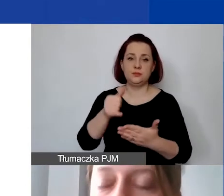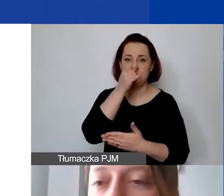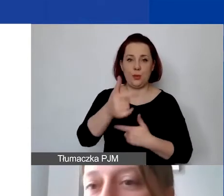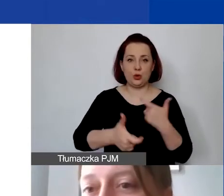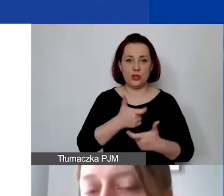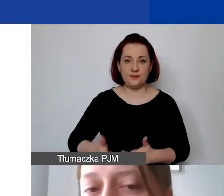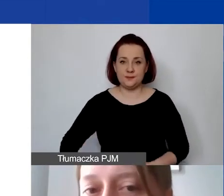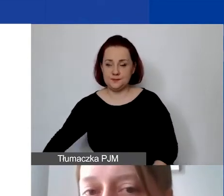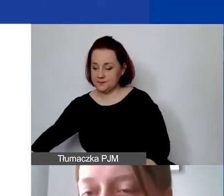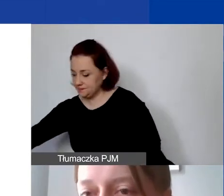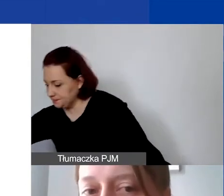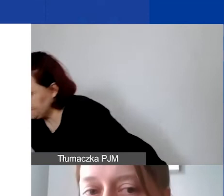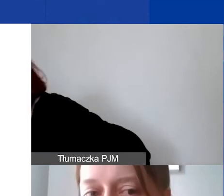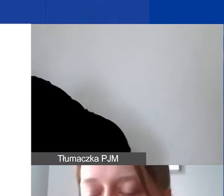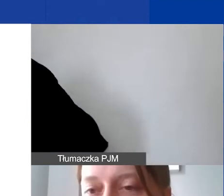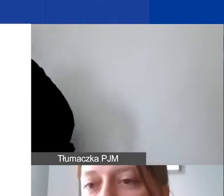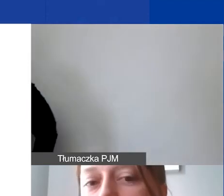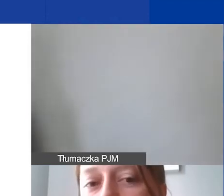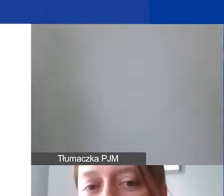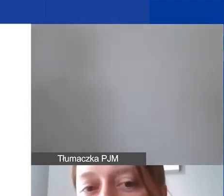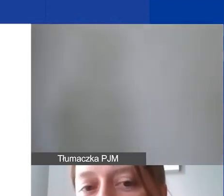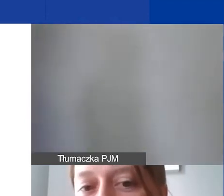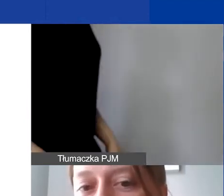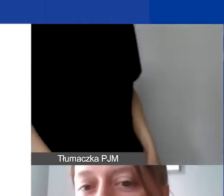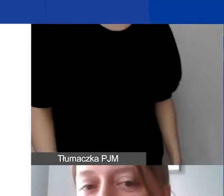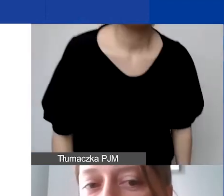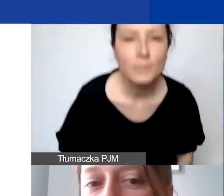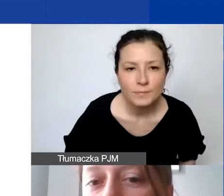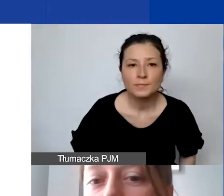Czym są koszty bezpośrednie w szczegółach? To będą te wszystkie koszty kwalifikowane,